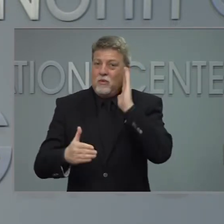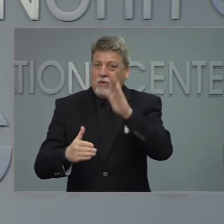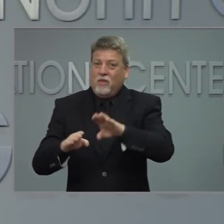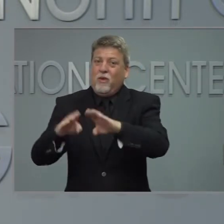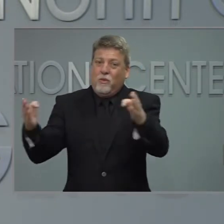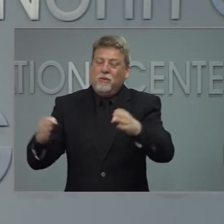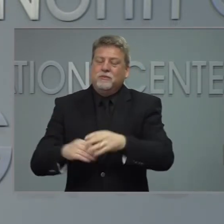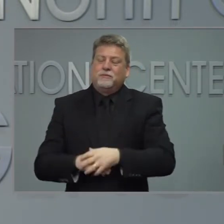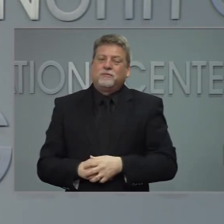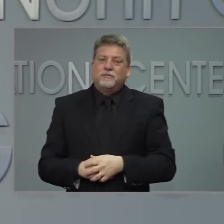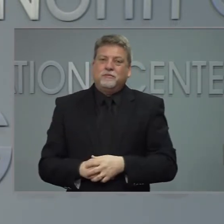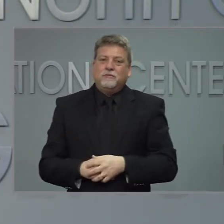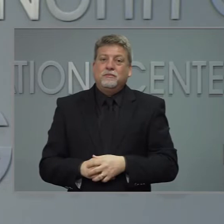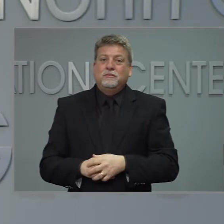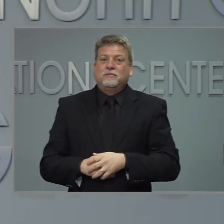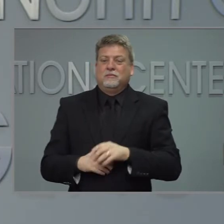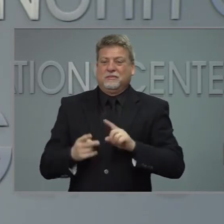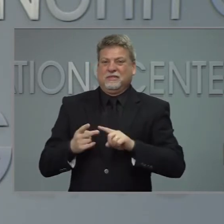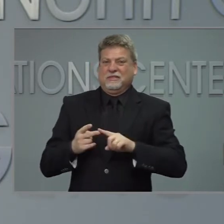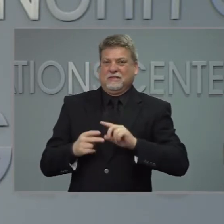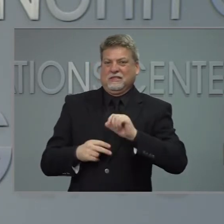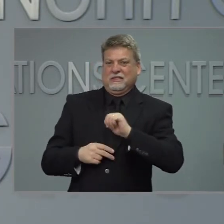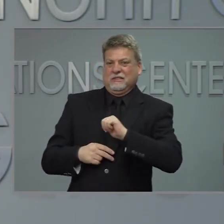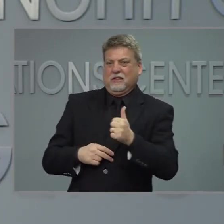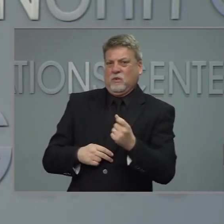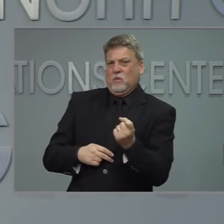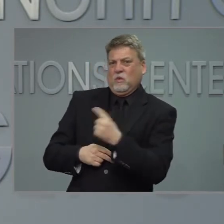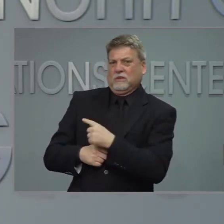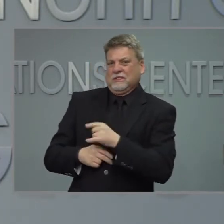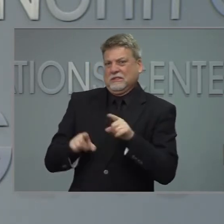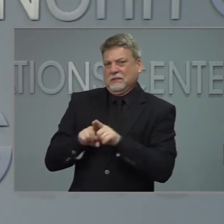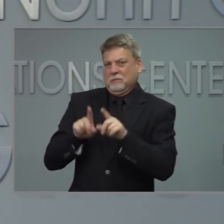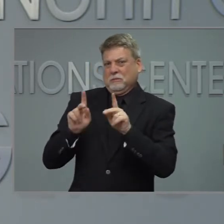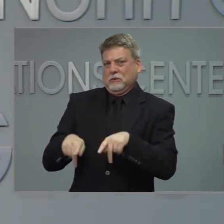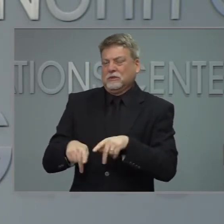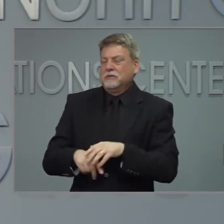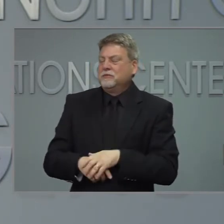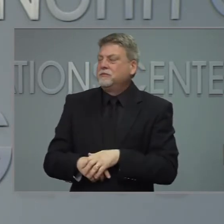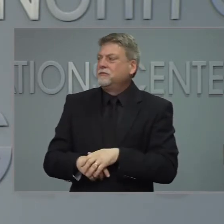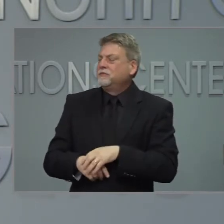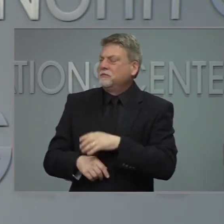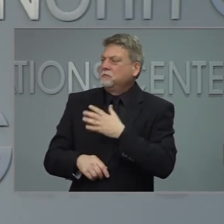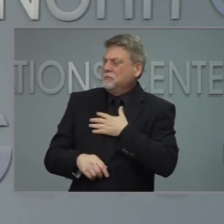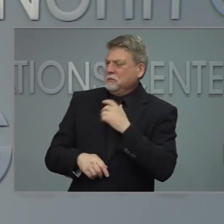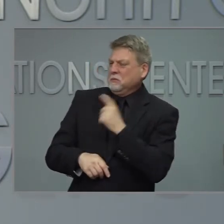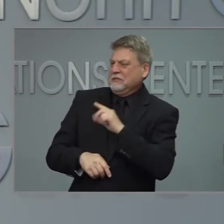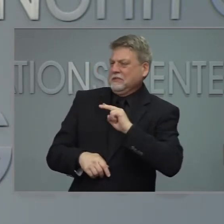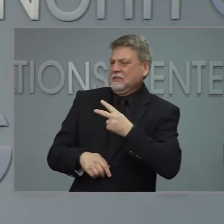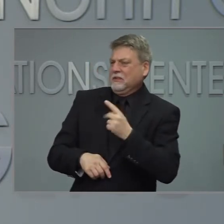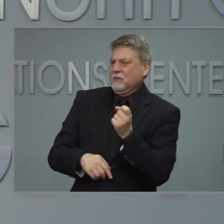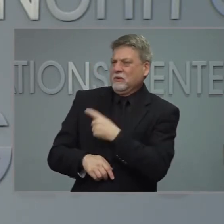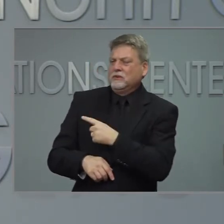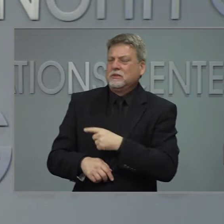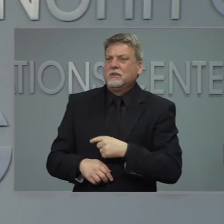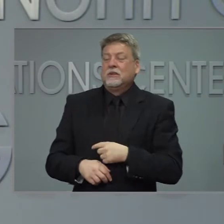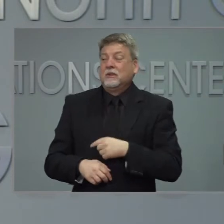Una de seguimiento. Una capitán bici mueven.